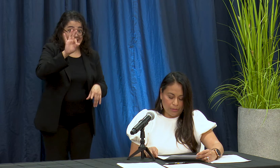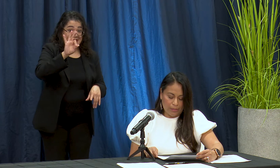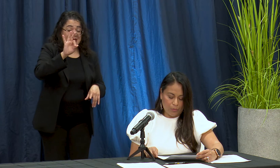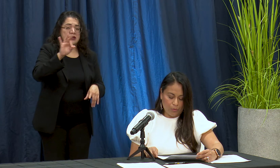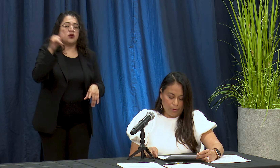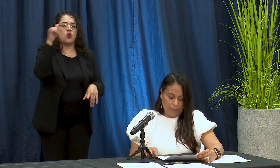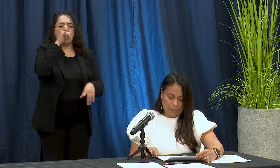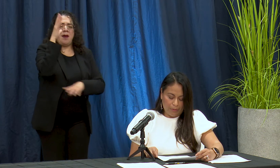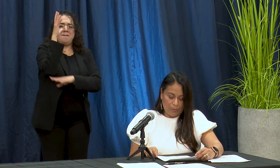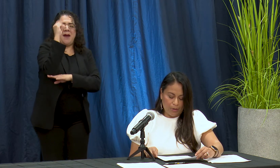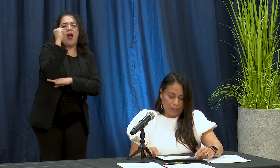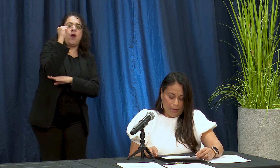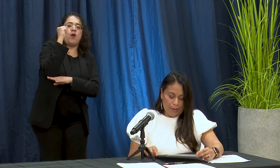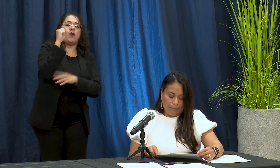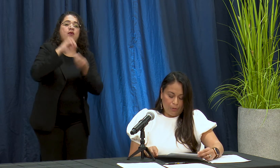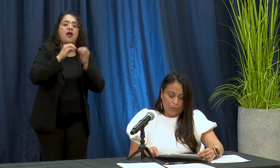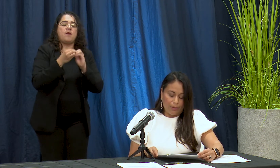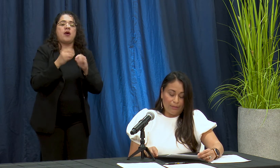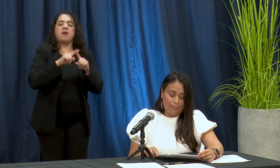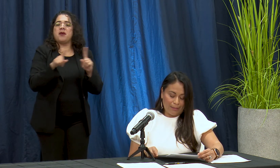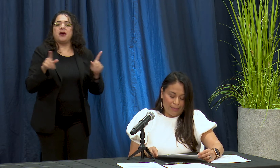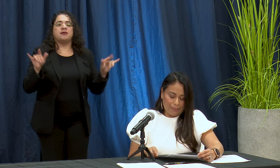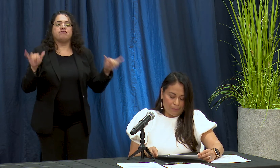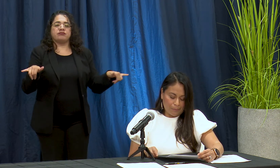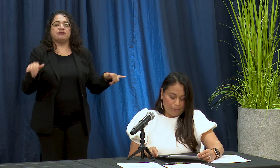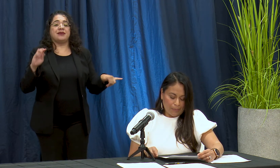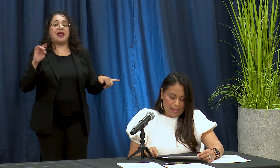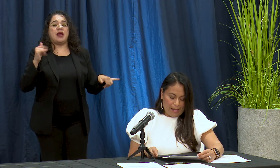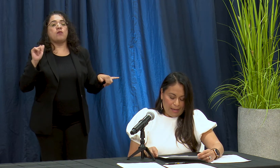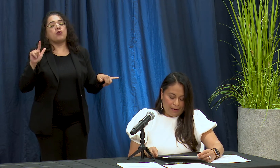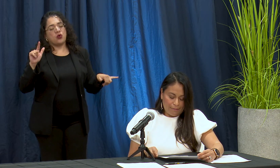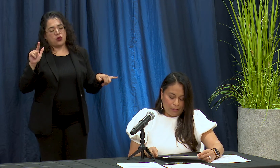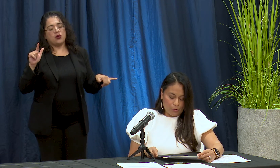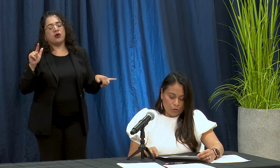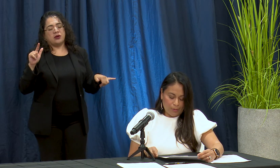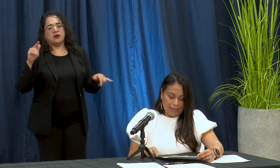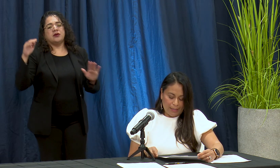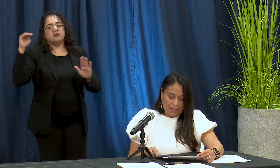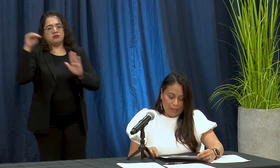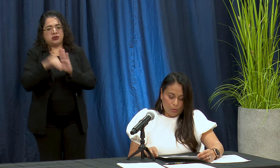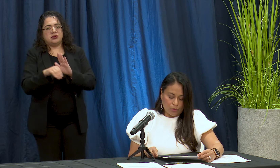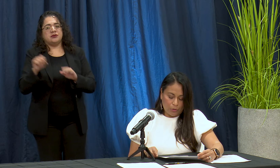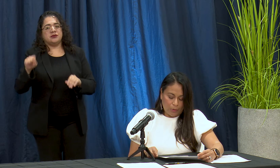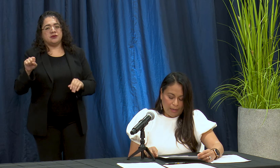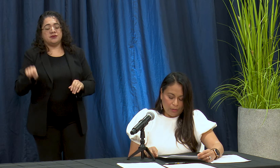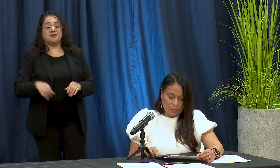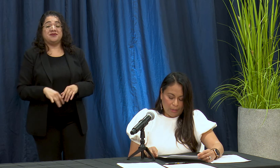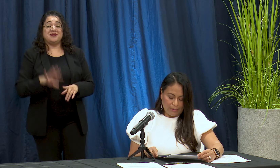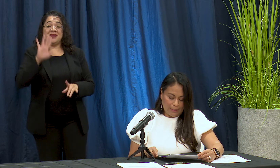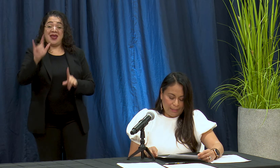de un de una mean or demanda el efecto sobre la carga continue hora durante el